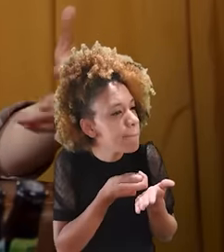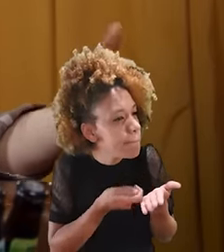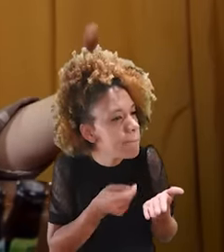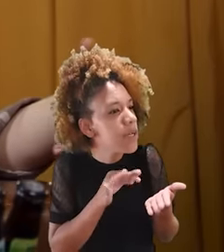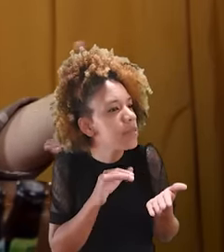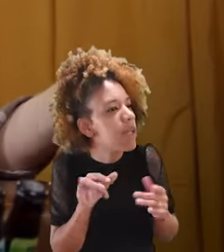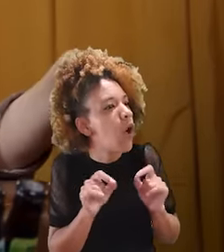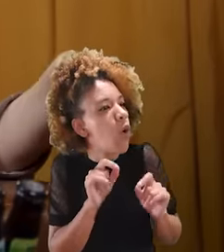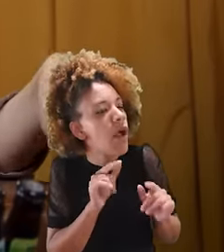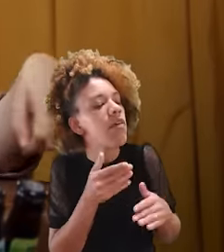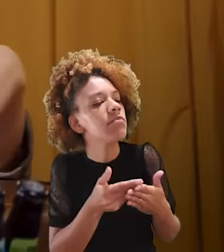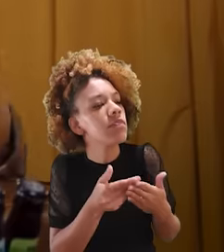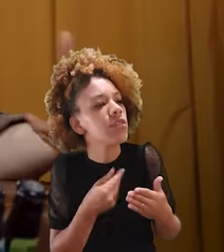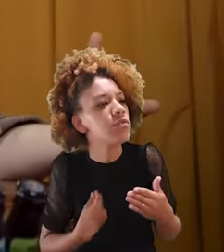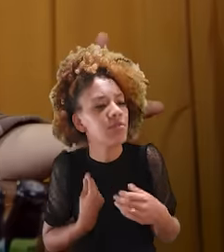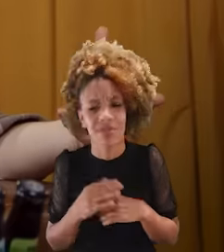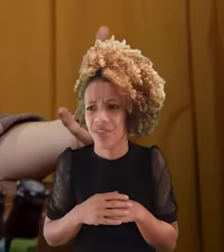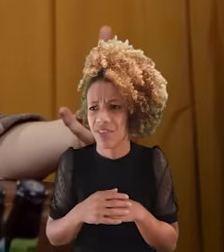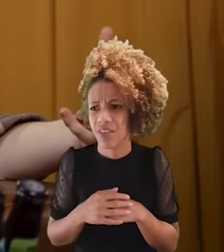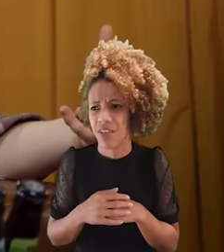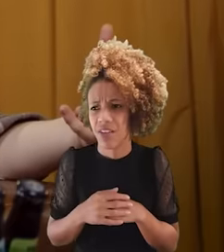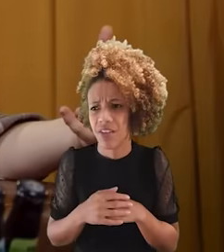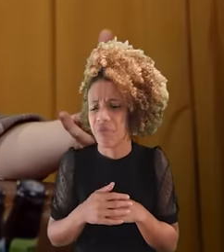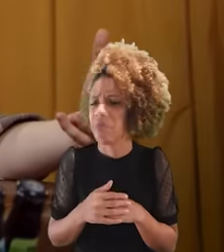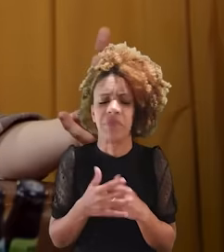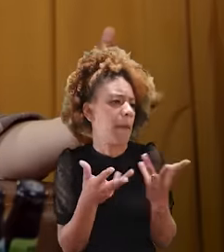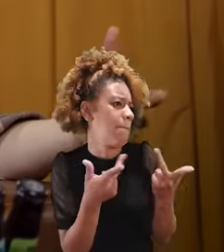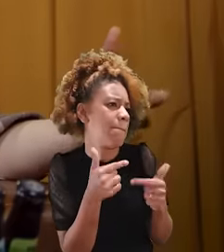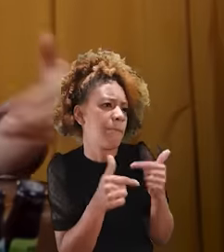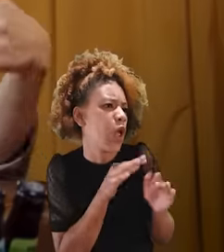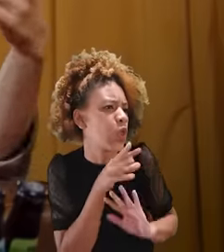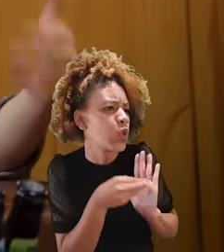aqui no seu currículo que todos os seus trabalhos foram maravilhosos como é que você consegue um